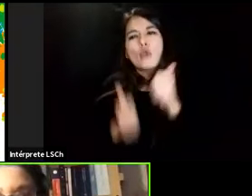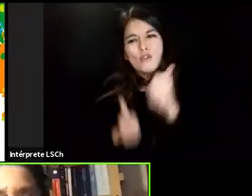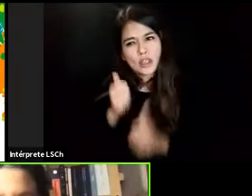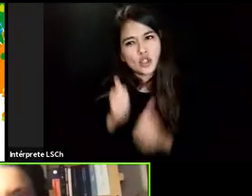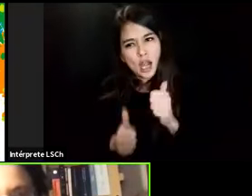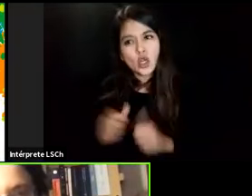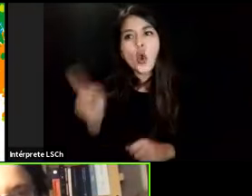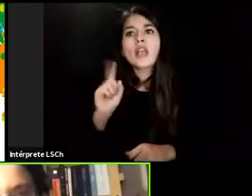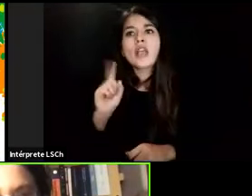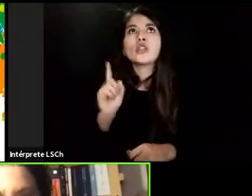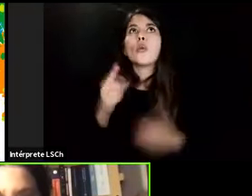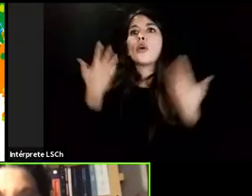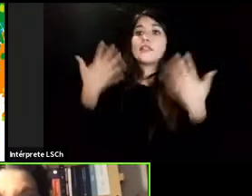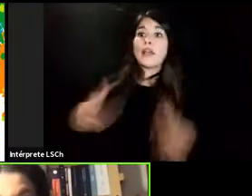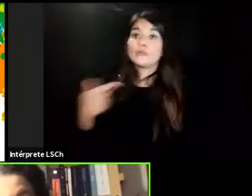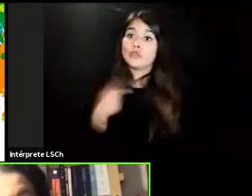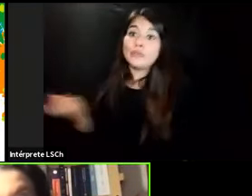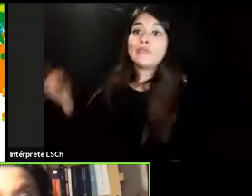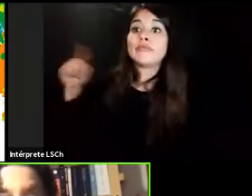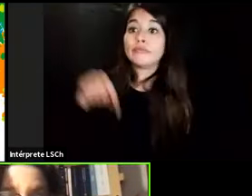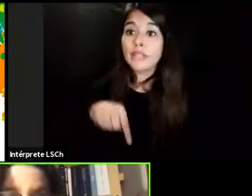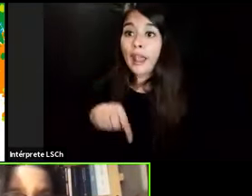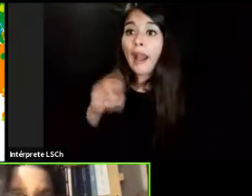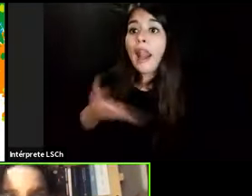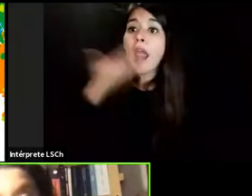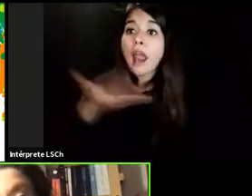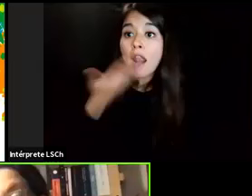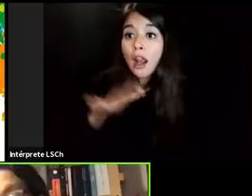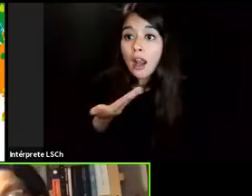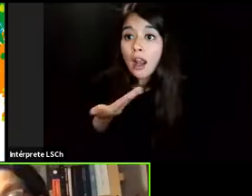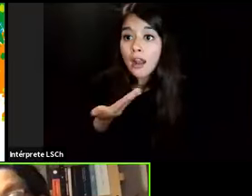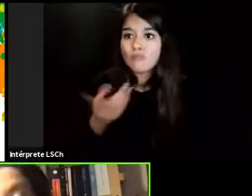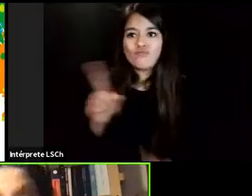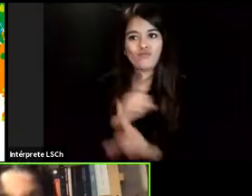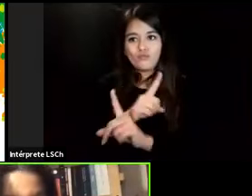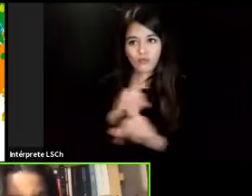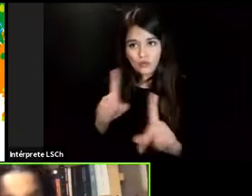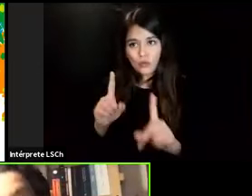y decir yo voy a llegar y leer pero por supuesto que es algo que en un